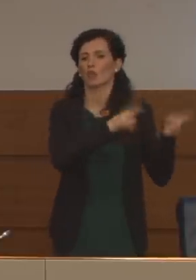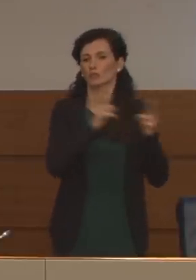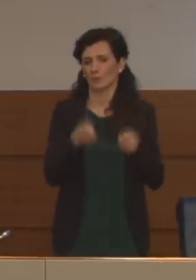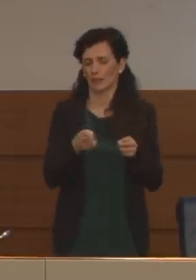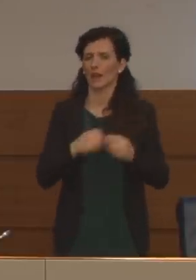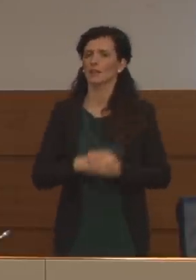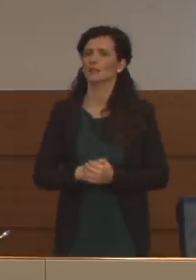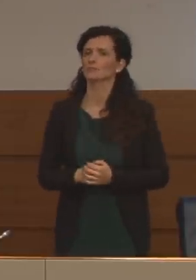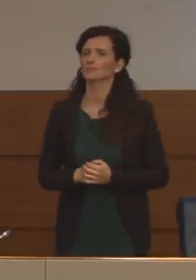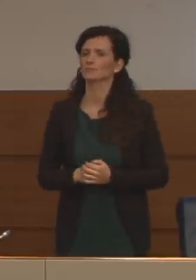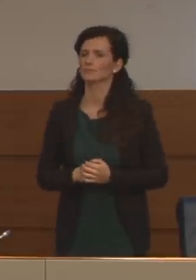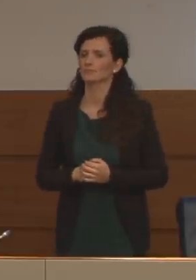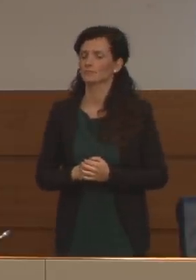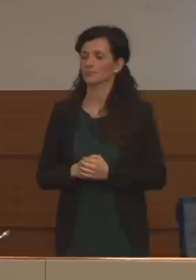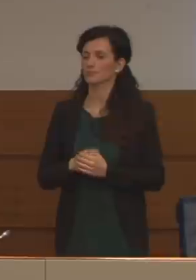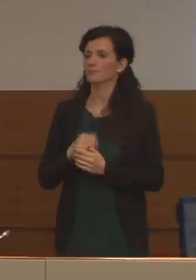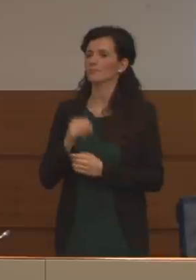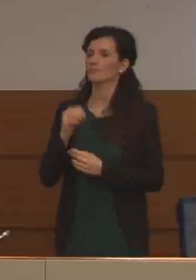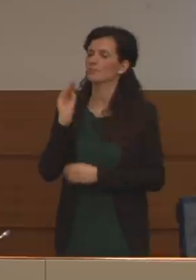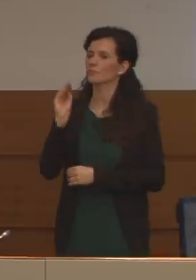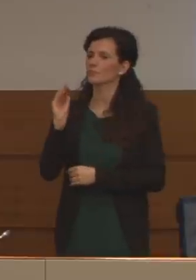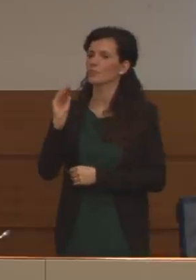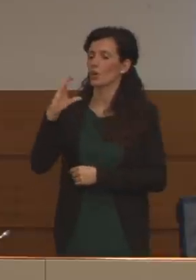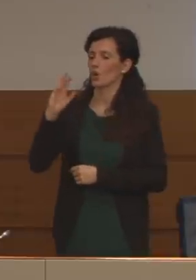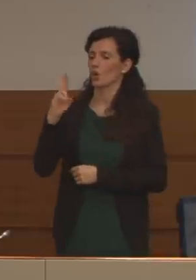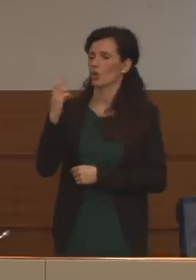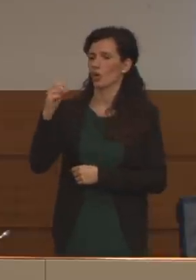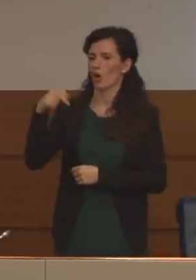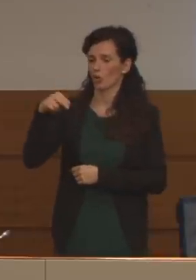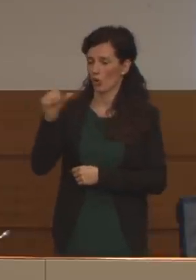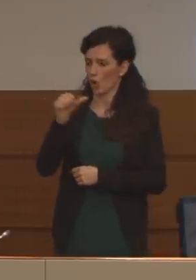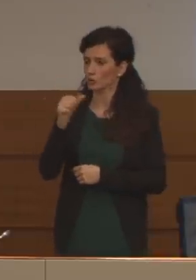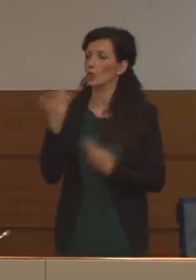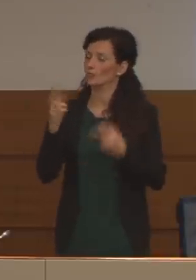(domanda gornalista)Buonasera Giorgia Sartor Adnkronos, rimanendo sul tema dell'ospedale,